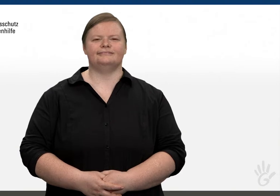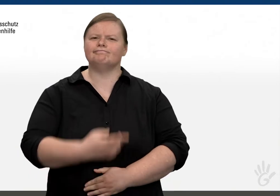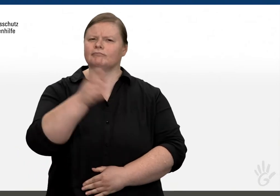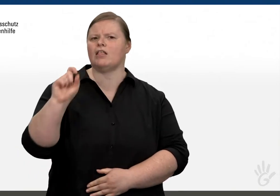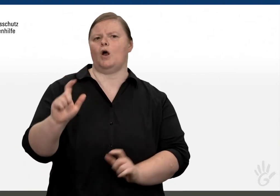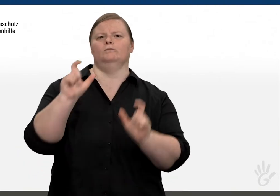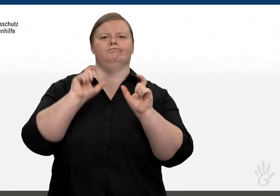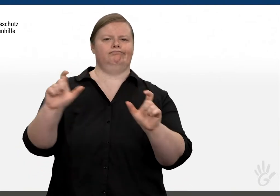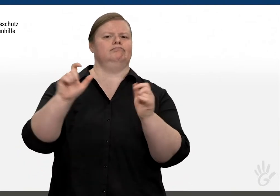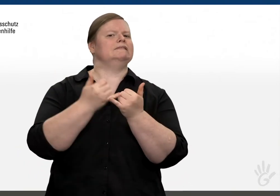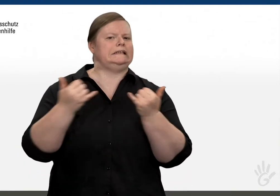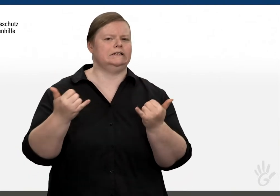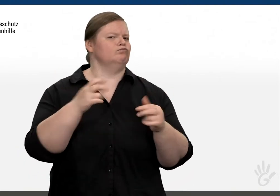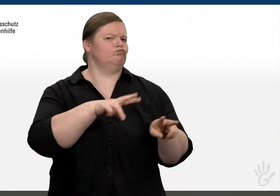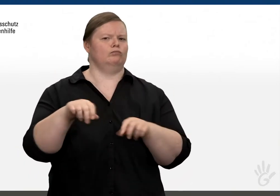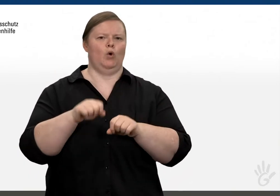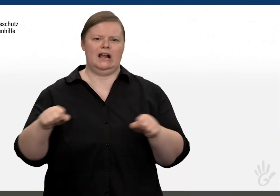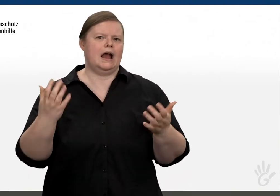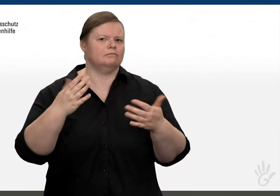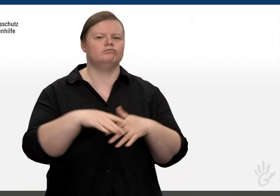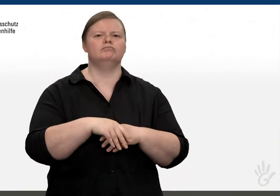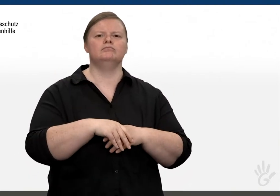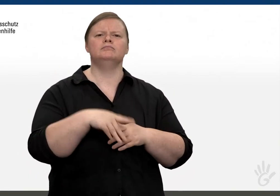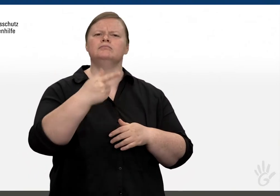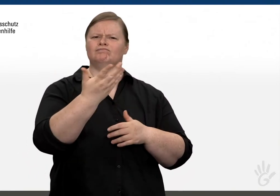Lassen Sie offenes Licht,